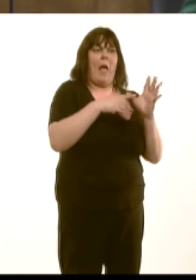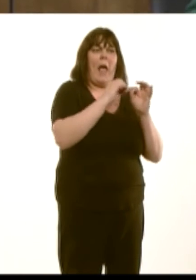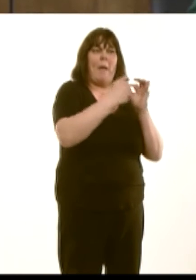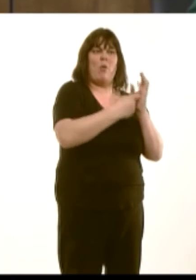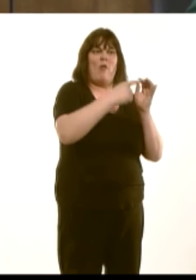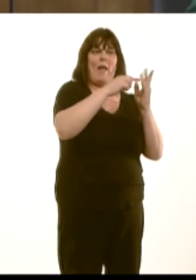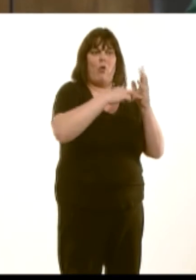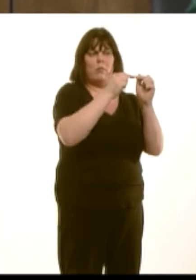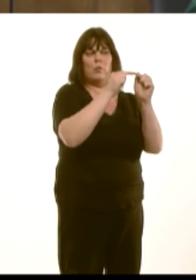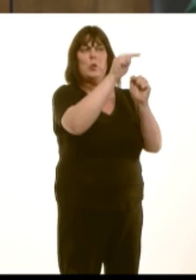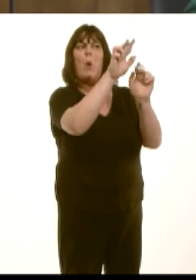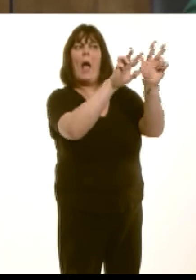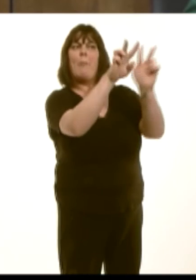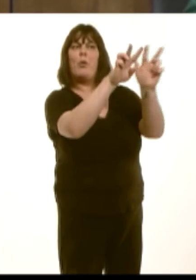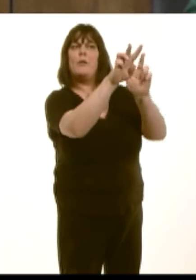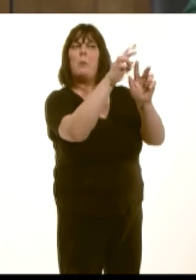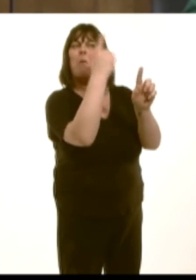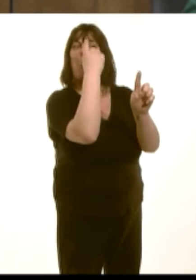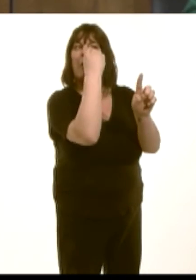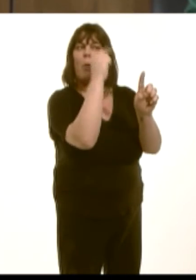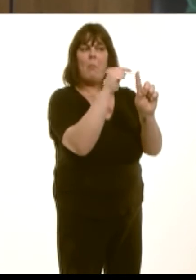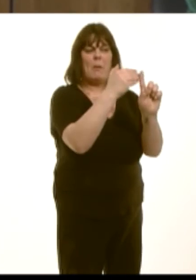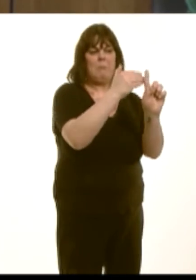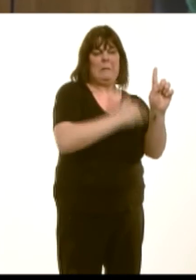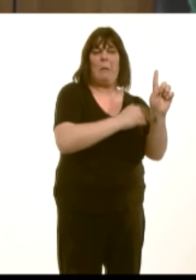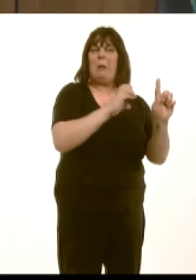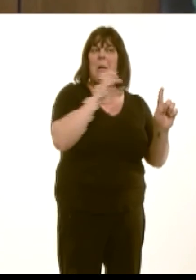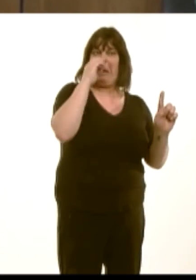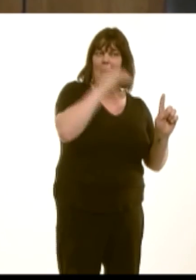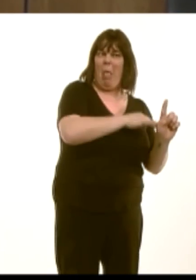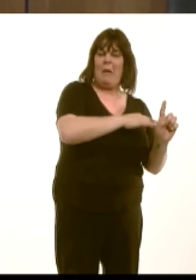Ond, o ran egwyddor, byddaiín beth braf i weld y rheilffordd honnoín ailagor, ond maeín